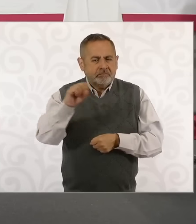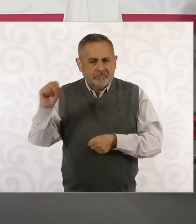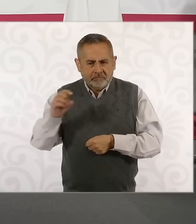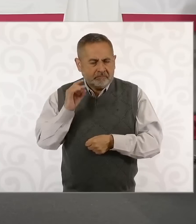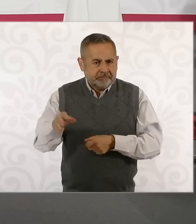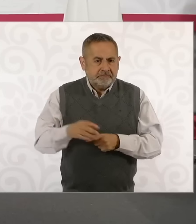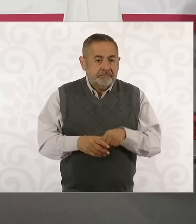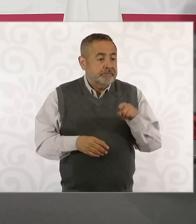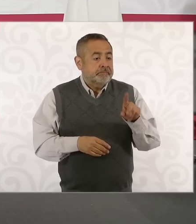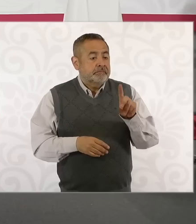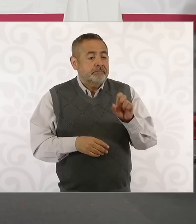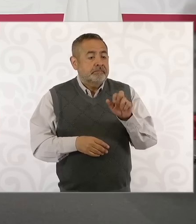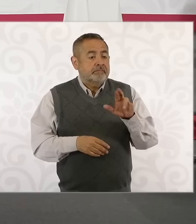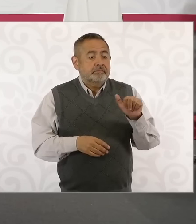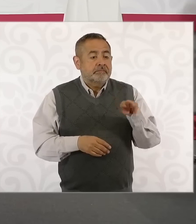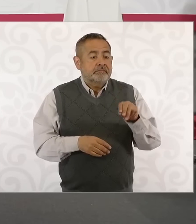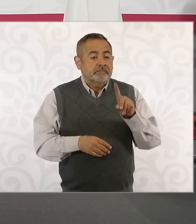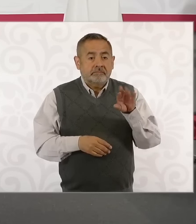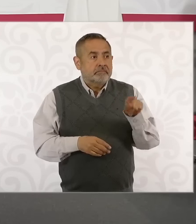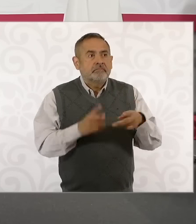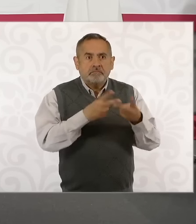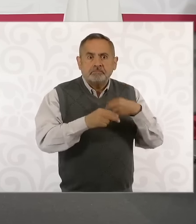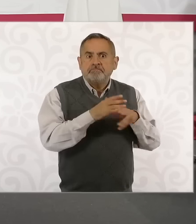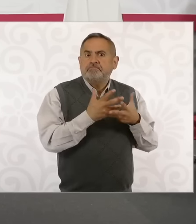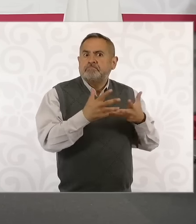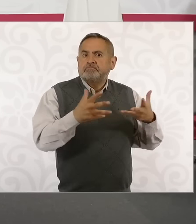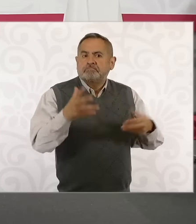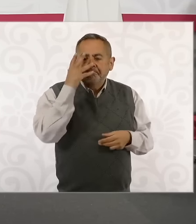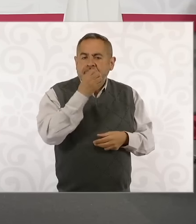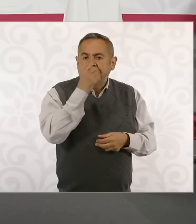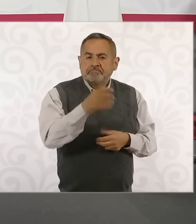es muy importante porque Derramadero es una zona de crecimiento industrial donde realmente hay muy